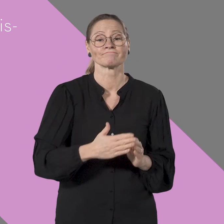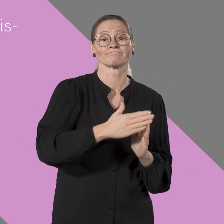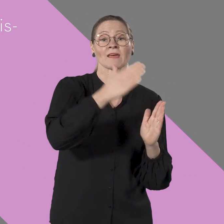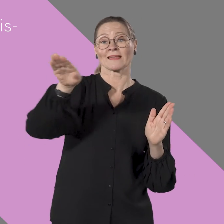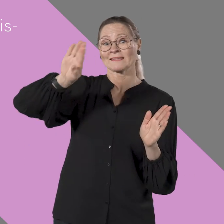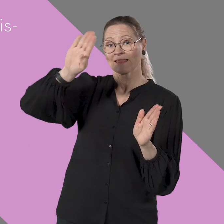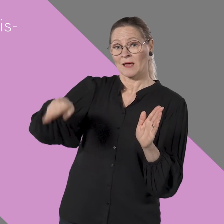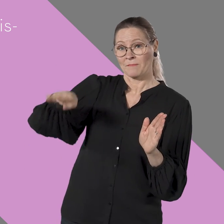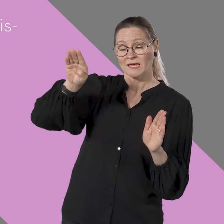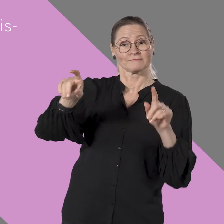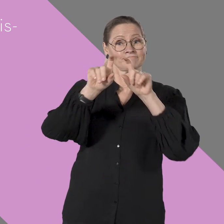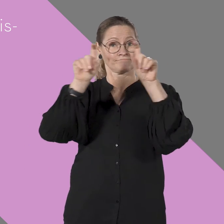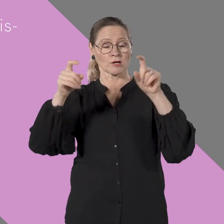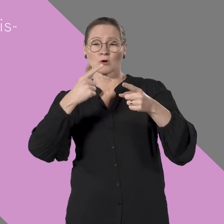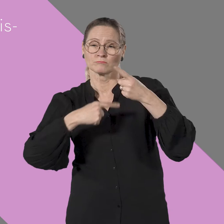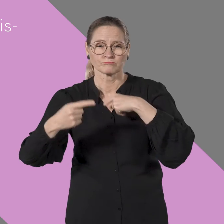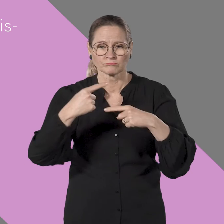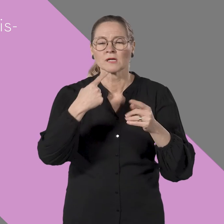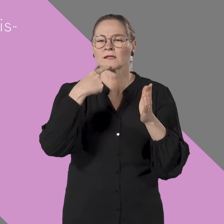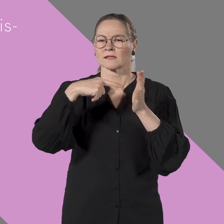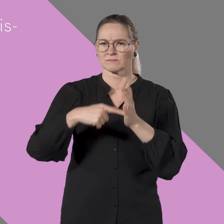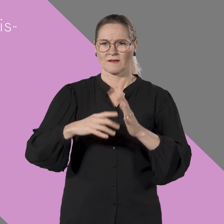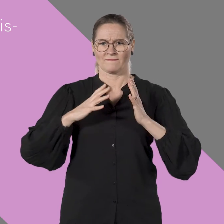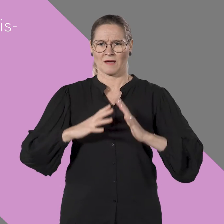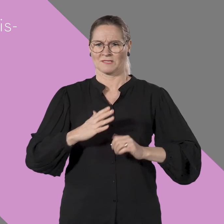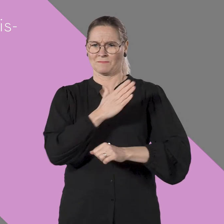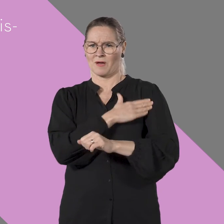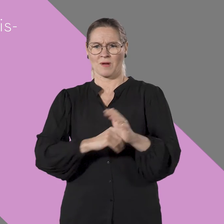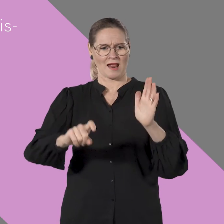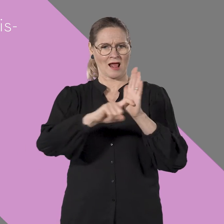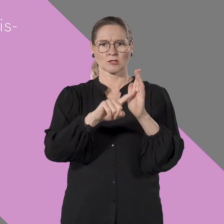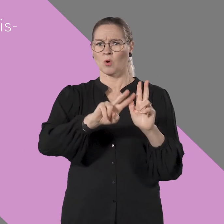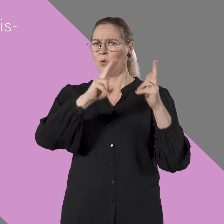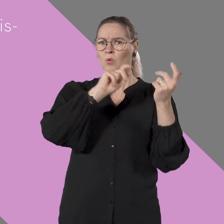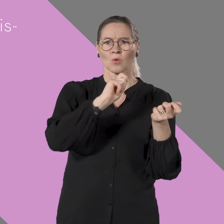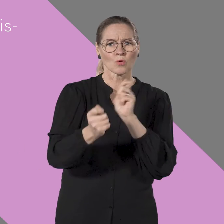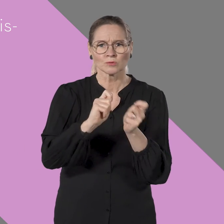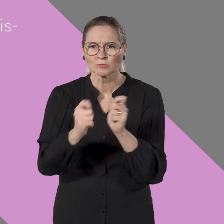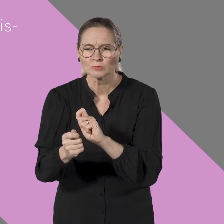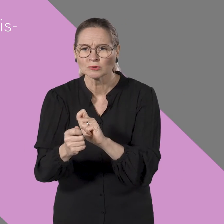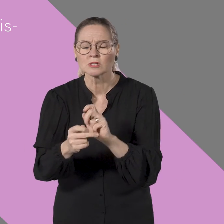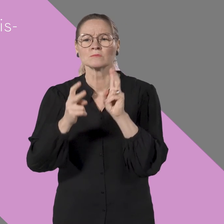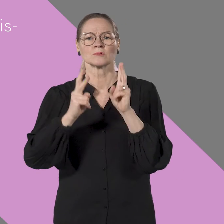Iltapäivän puolella käsitellään muun muassa vammaispalvelulain uudistusta ja sitä, -